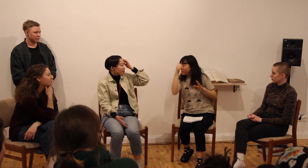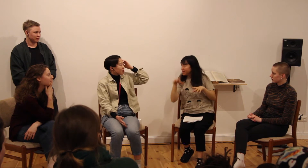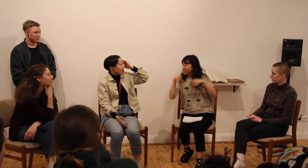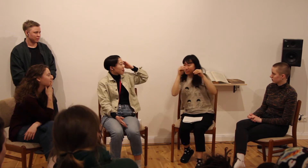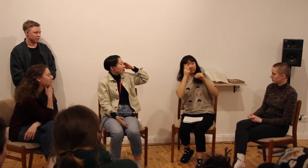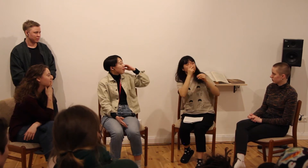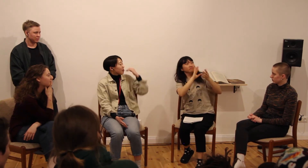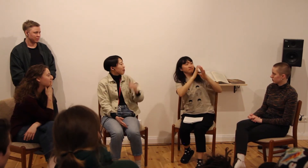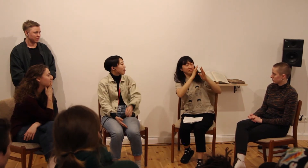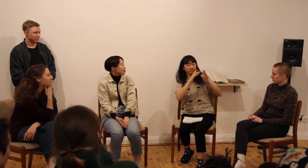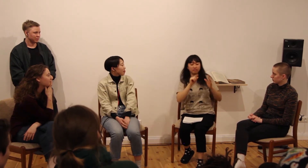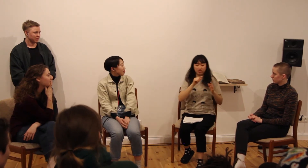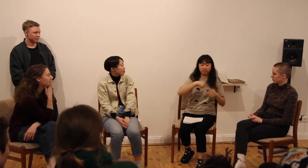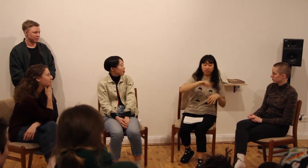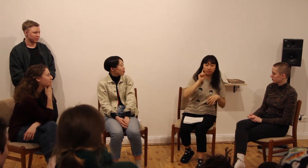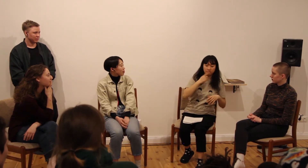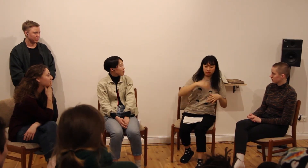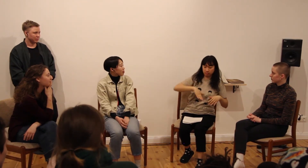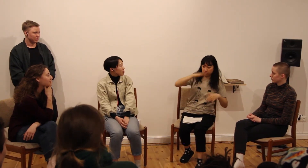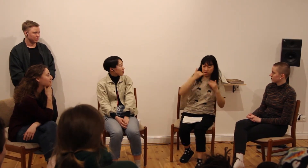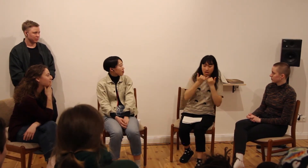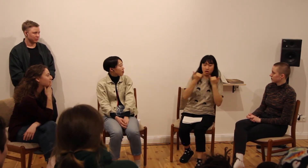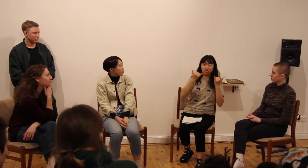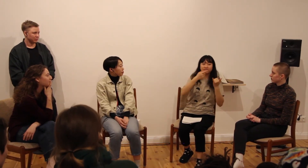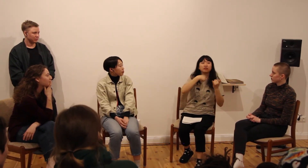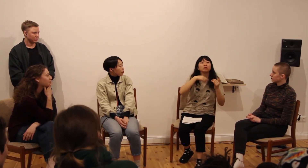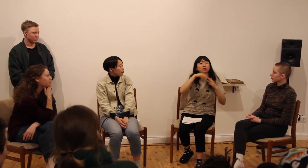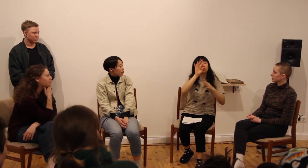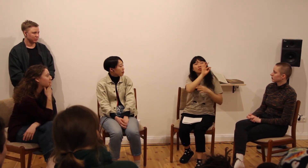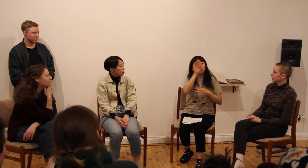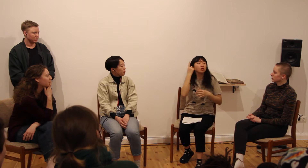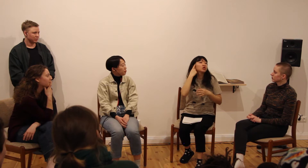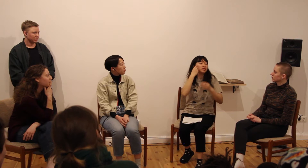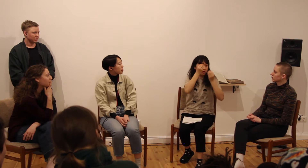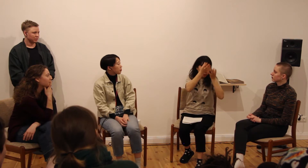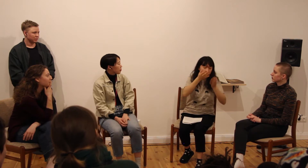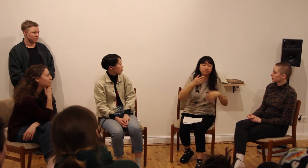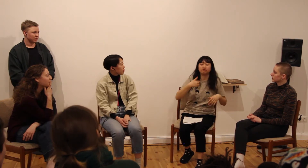Die Kinder lernen das von ihren Eltern, es ist die erste Sprache, die sie kennenlernen.